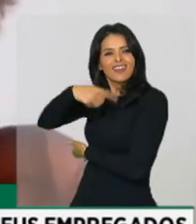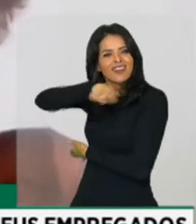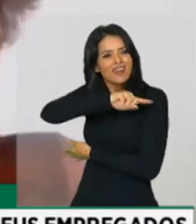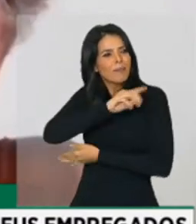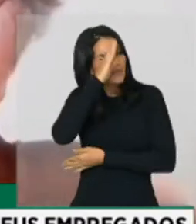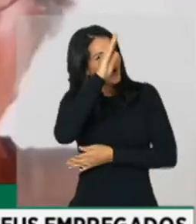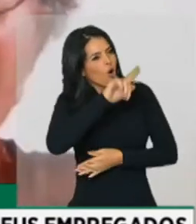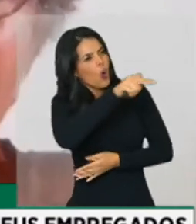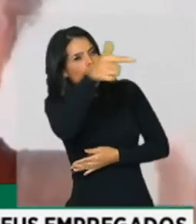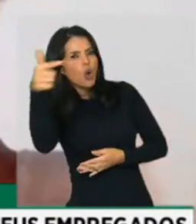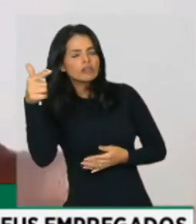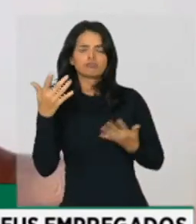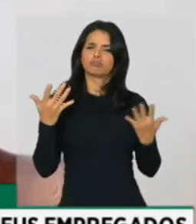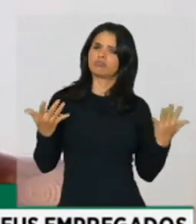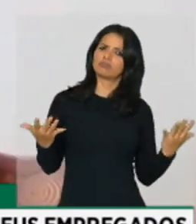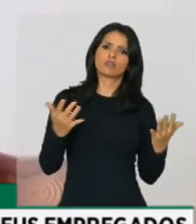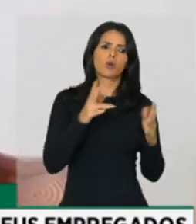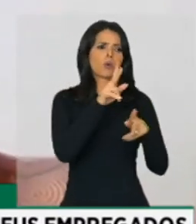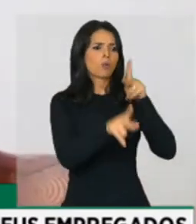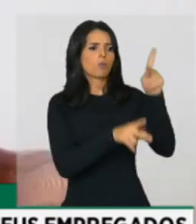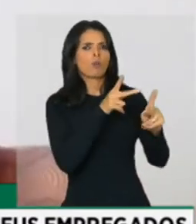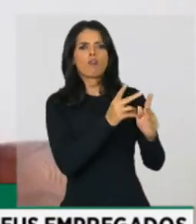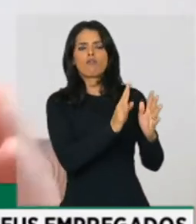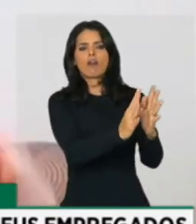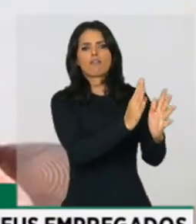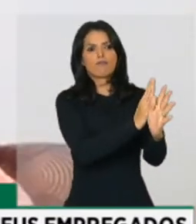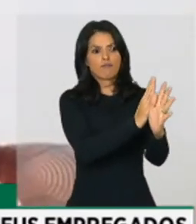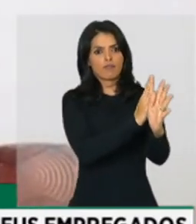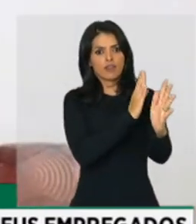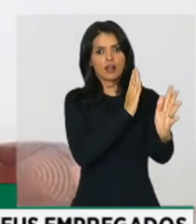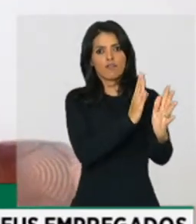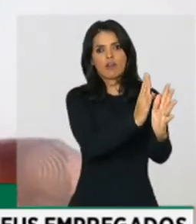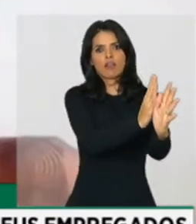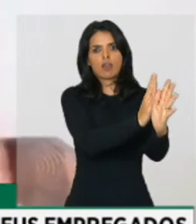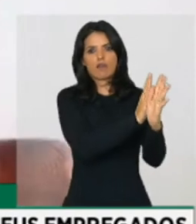FINAL DA FILA DE UMA VACINAÇÃO, O QUE NÓS ESTAMOS VIVENCIANDO EU PENSO NÃO SÃO DUAS FILAS É UMA